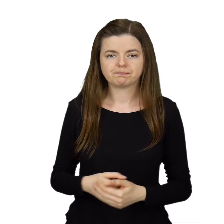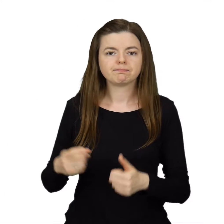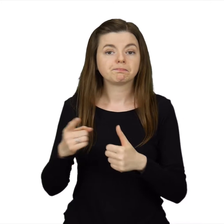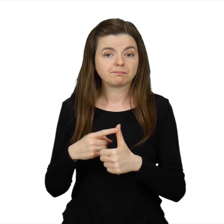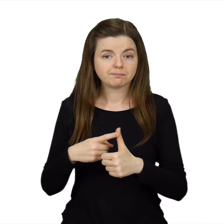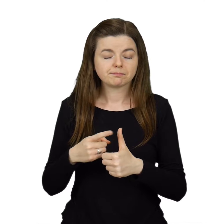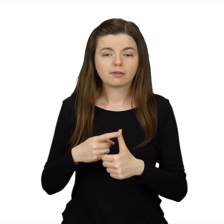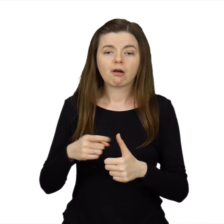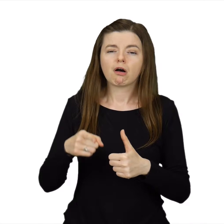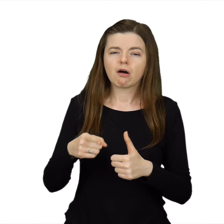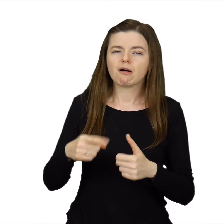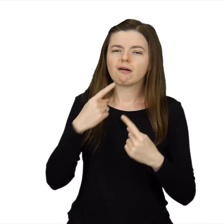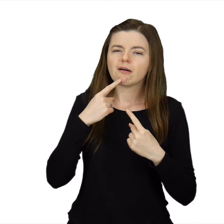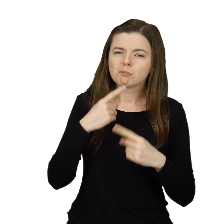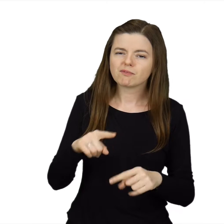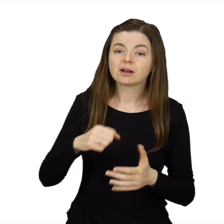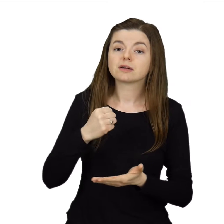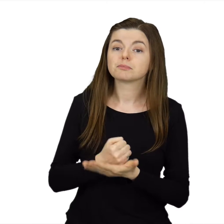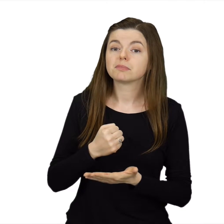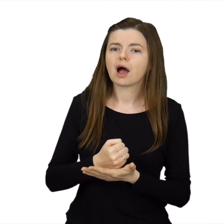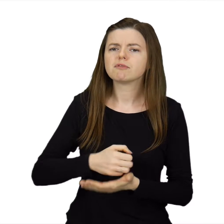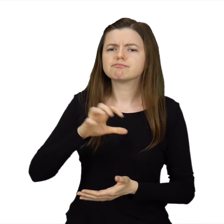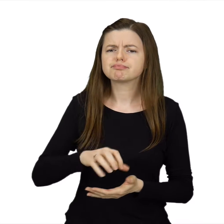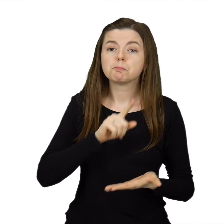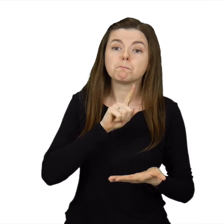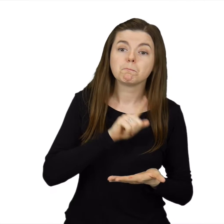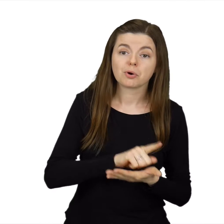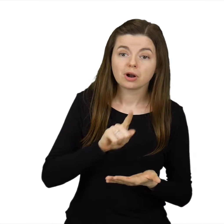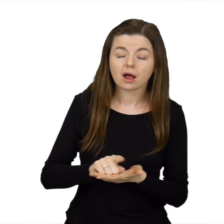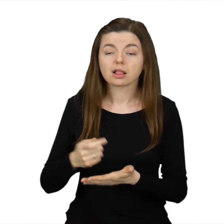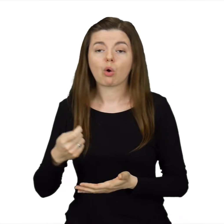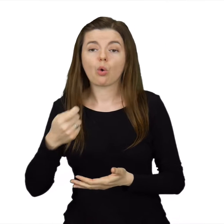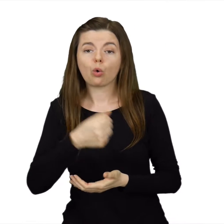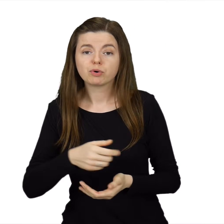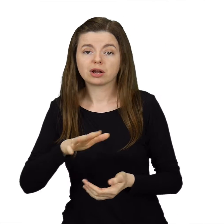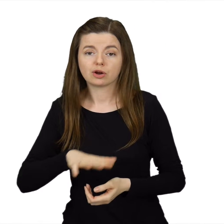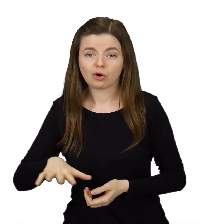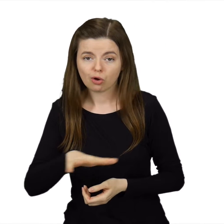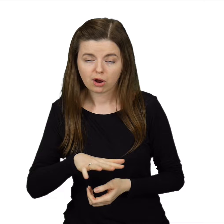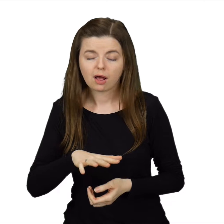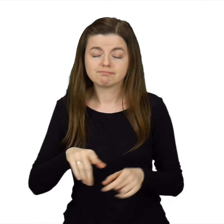prowadzenie spraw z zakresu podatków i opłat lokalnych,